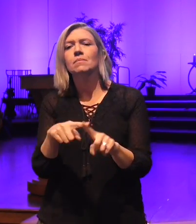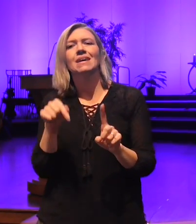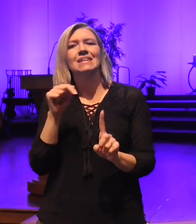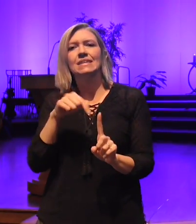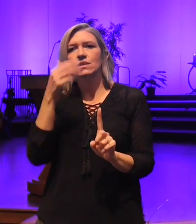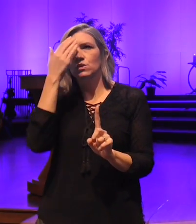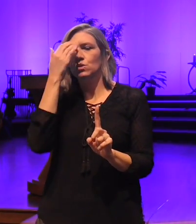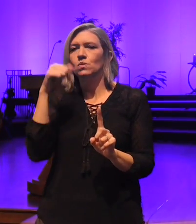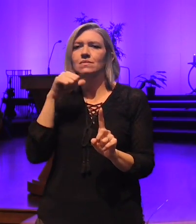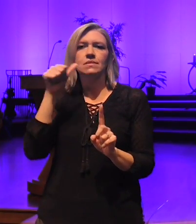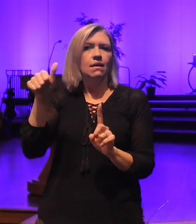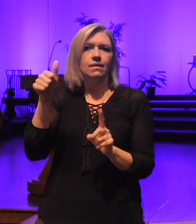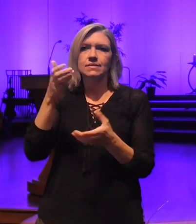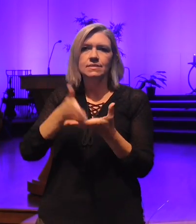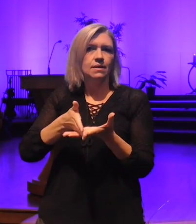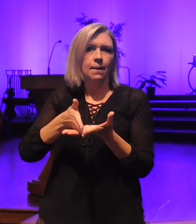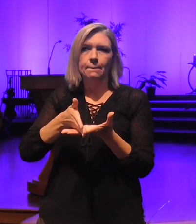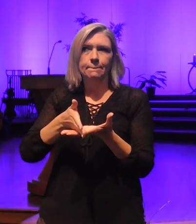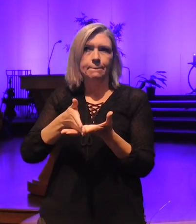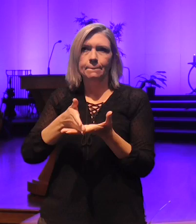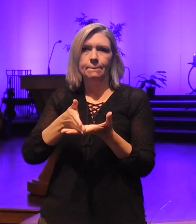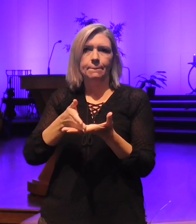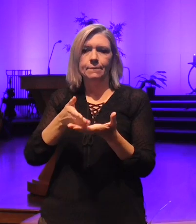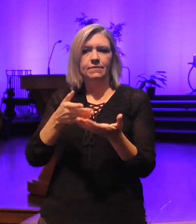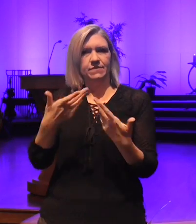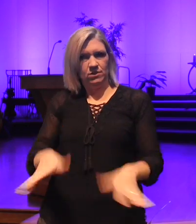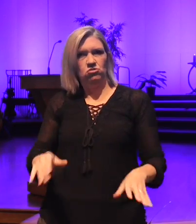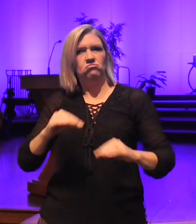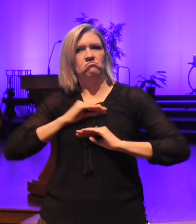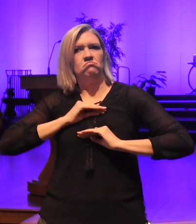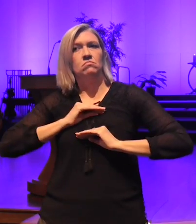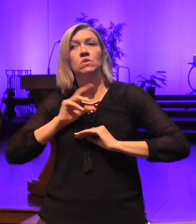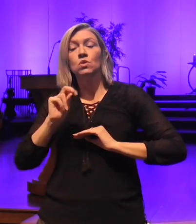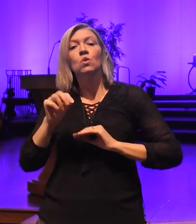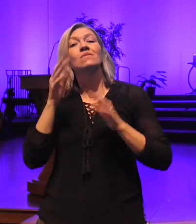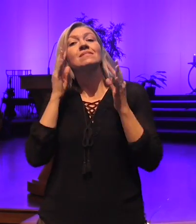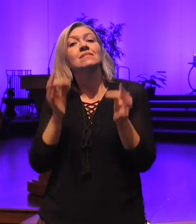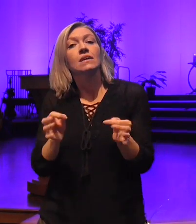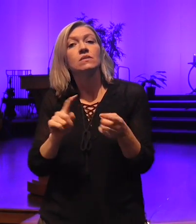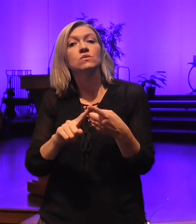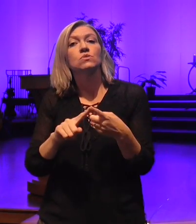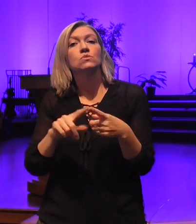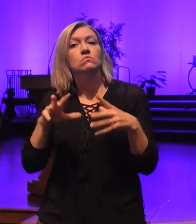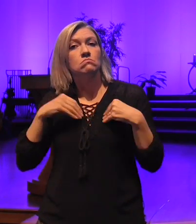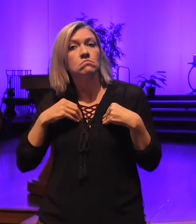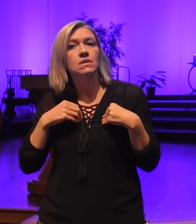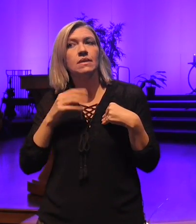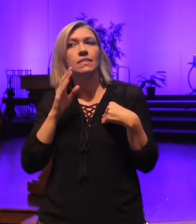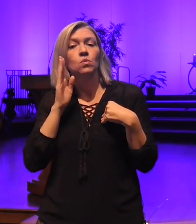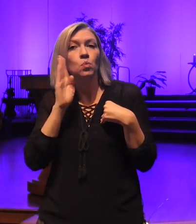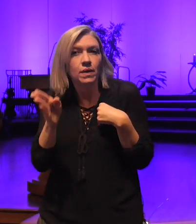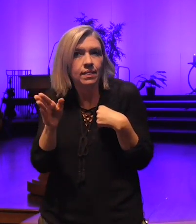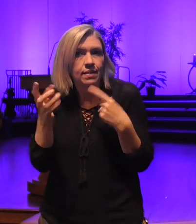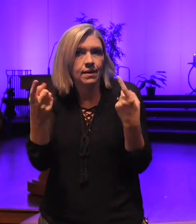punto de parada con el que siguió trabajando, decidió aceptar que sucedería y luchó